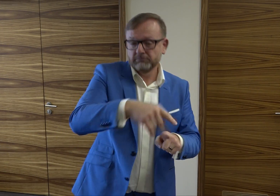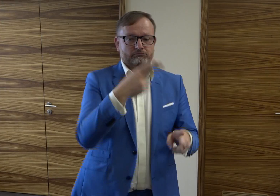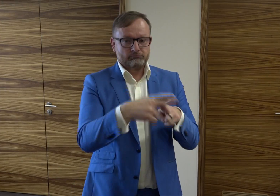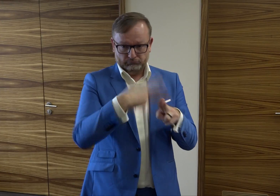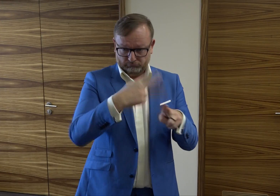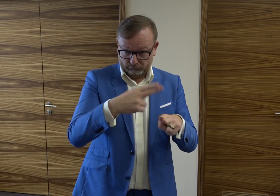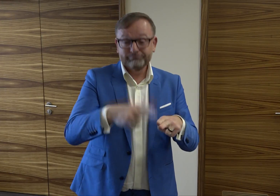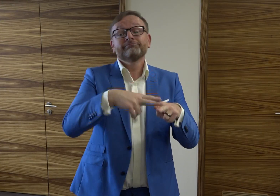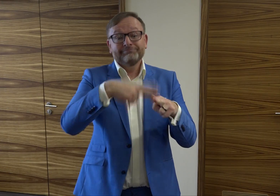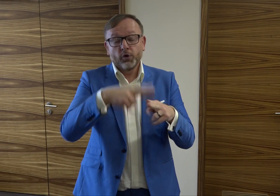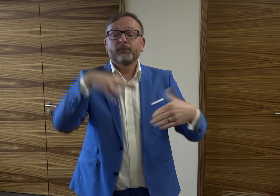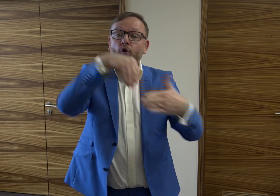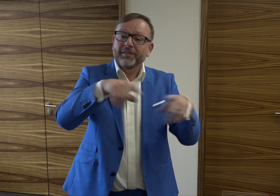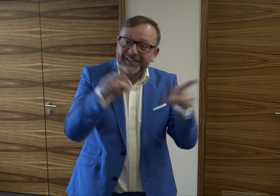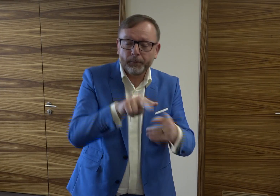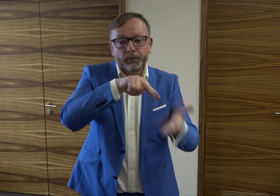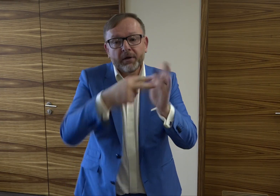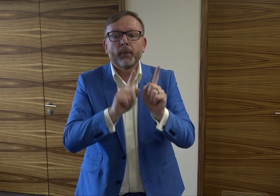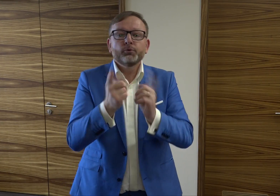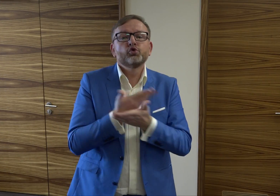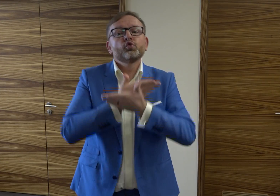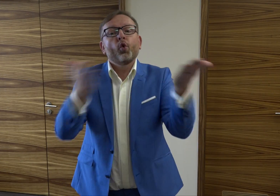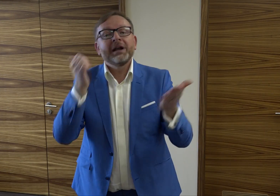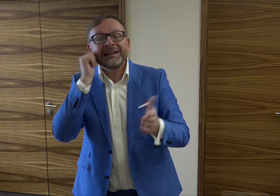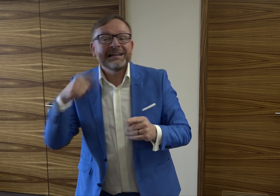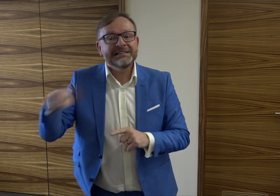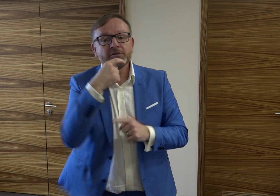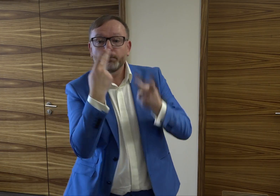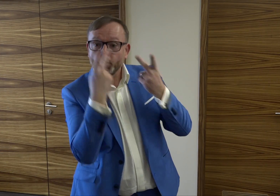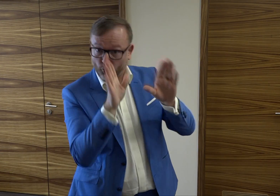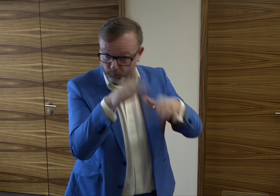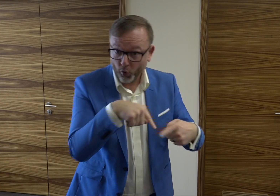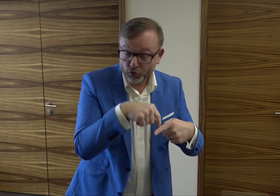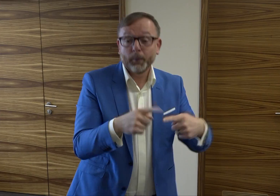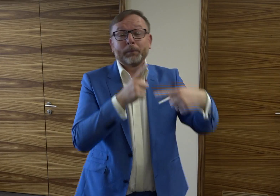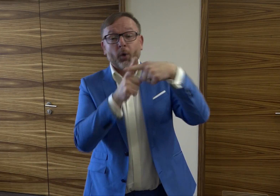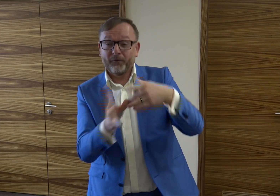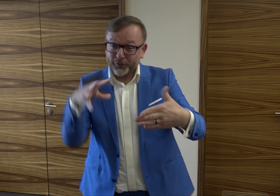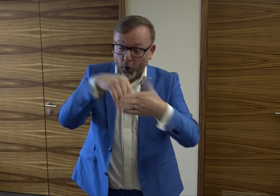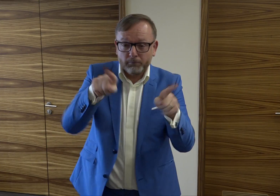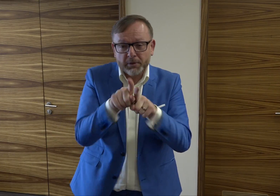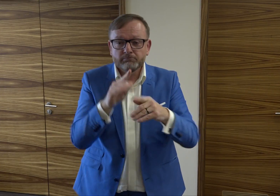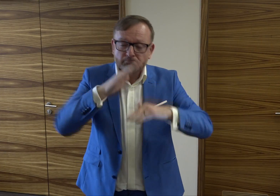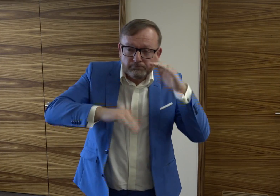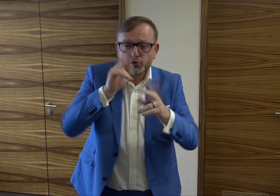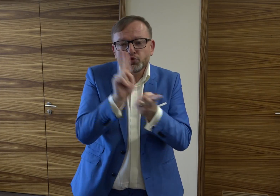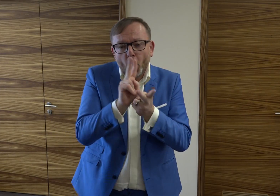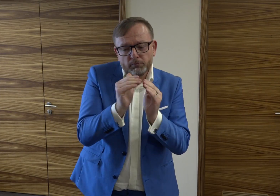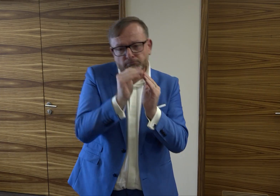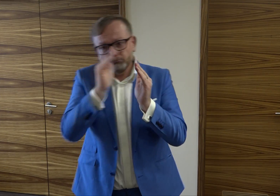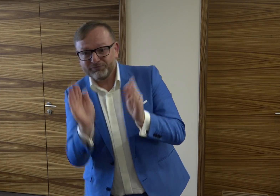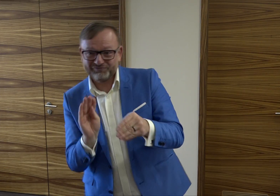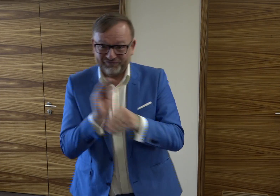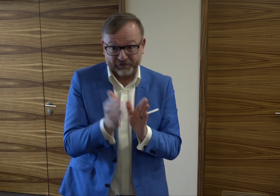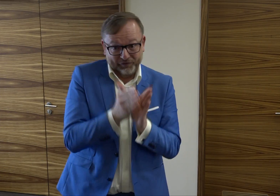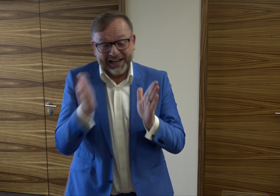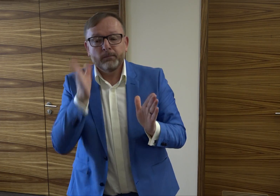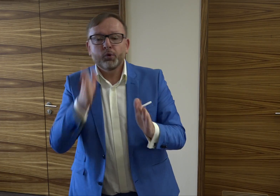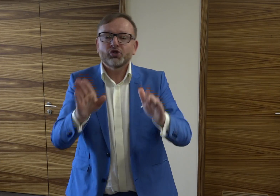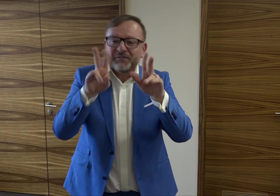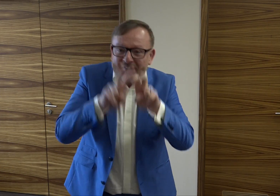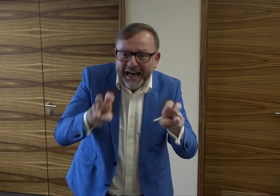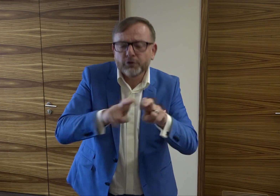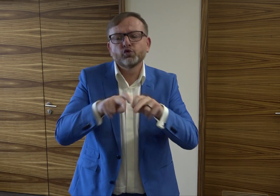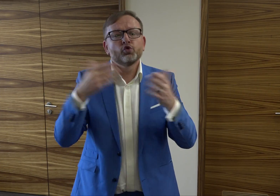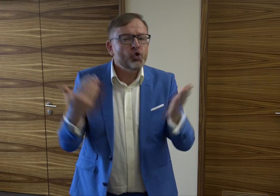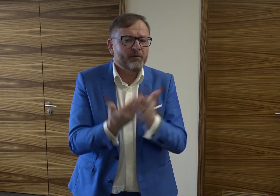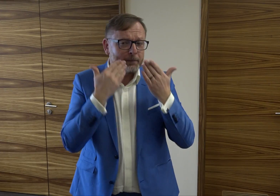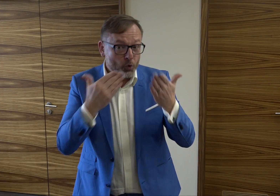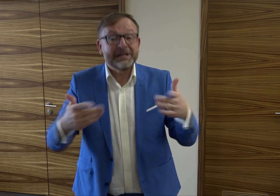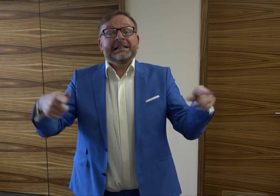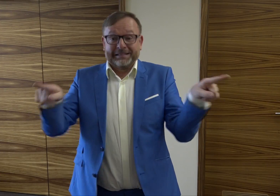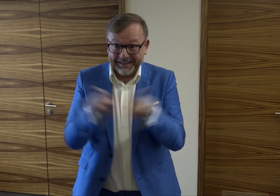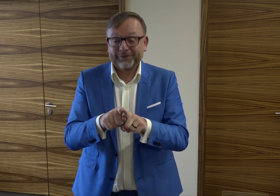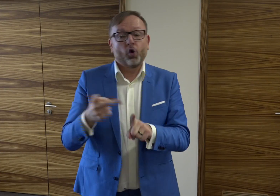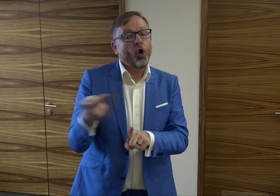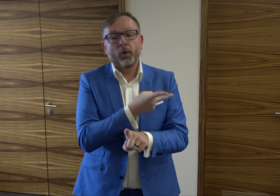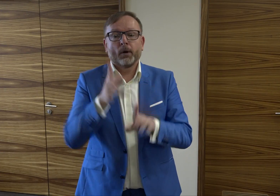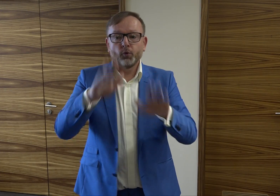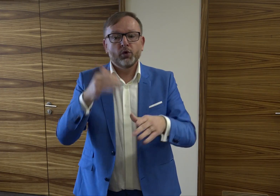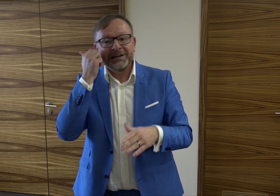Projekt počítá mimo jiné s přístavbou rozšířeného vstupu do objektu se zázemím pro badatelskou veřejnost, i s rekonstrukcí a modernizací stávajících depozitářů